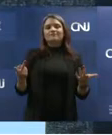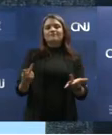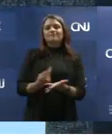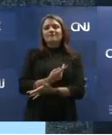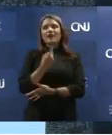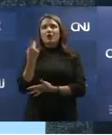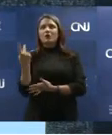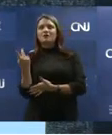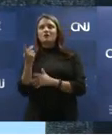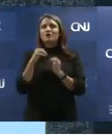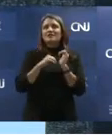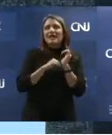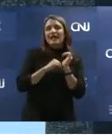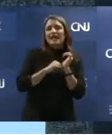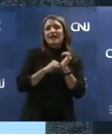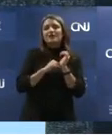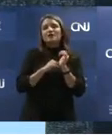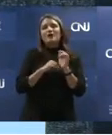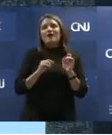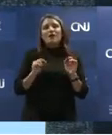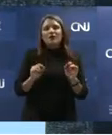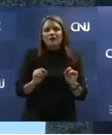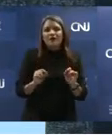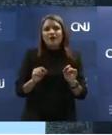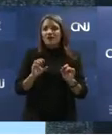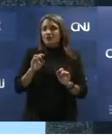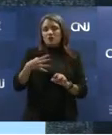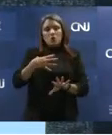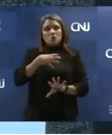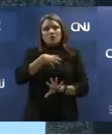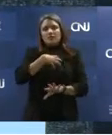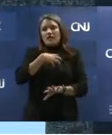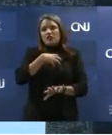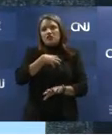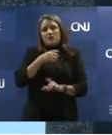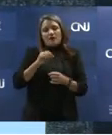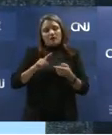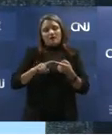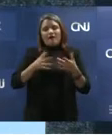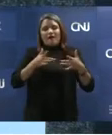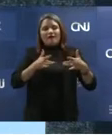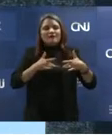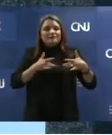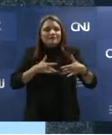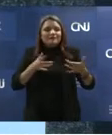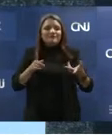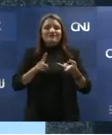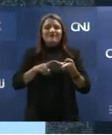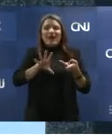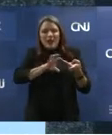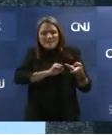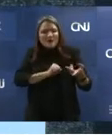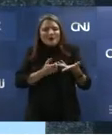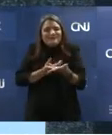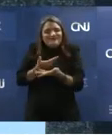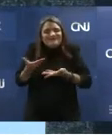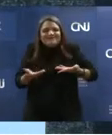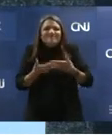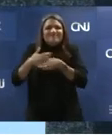deve estar relacionado aos sentimentos de afeto, de amor que vinculam os nubentes e não as consequências